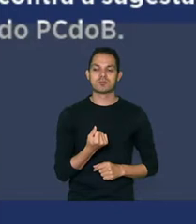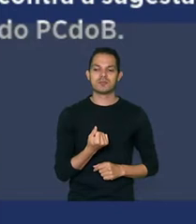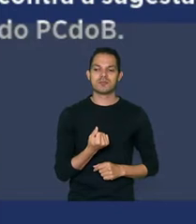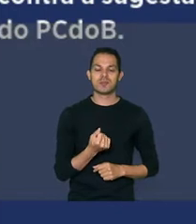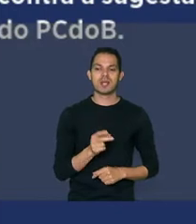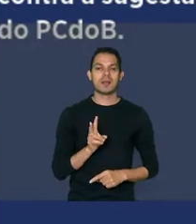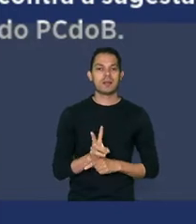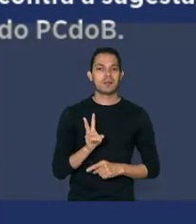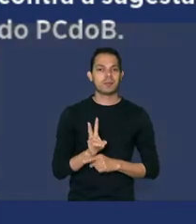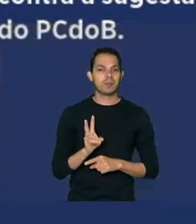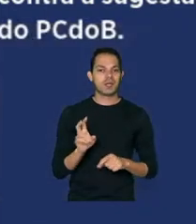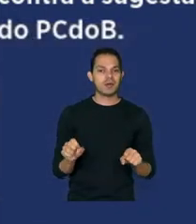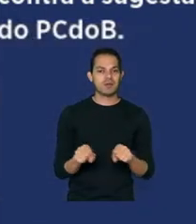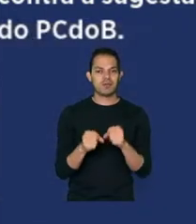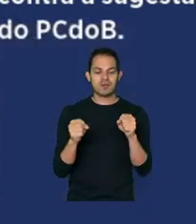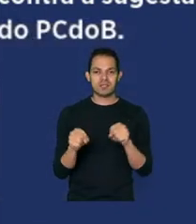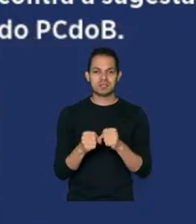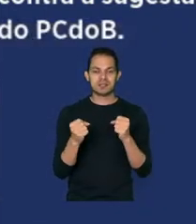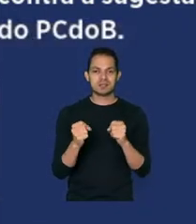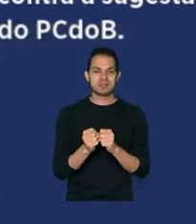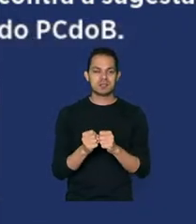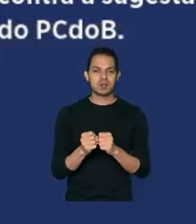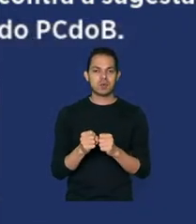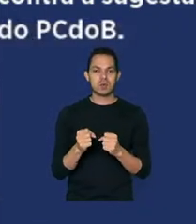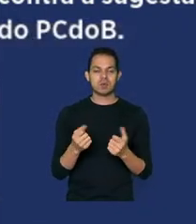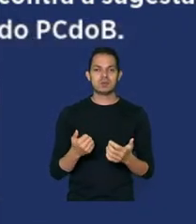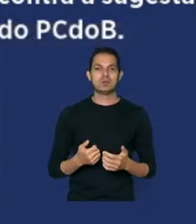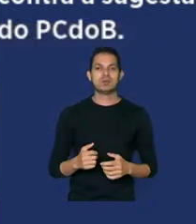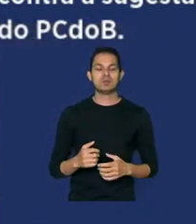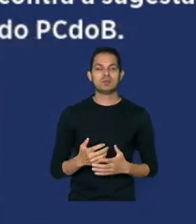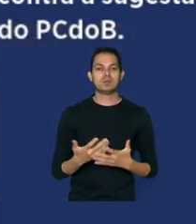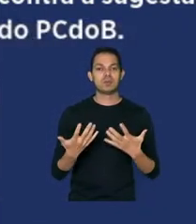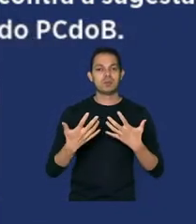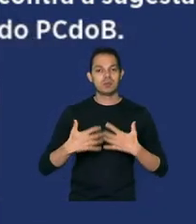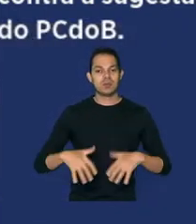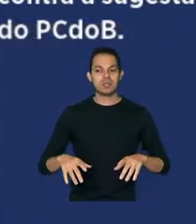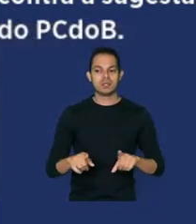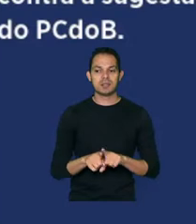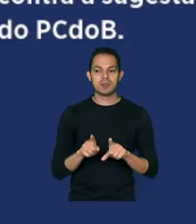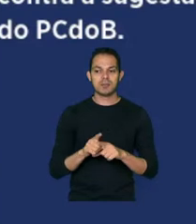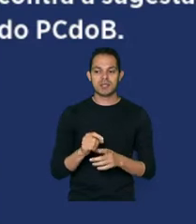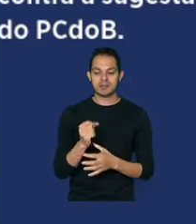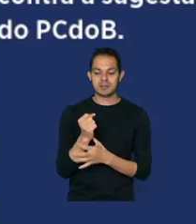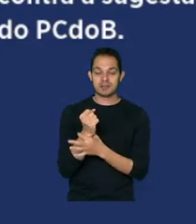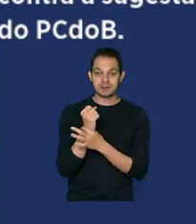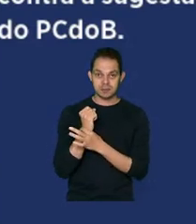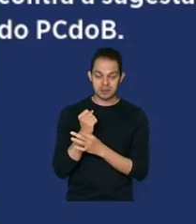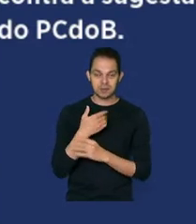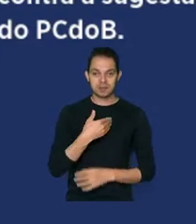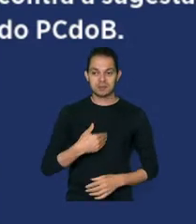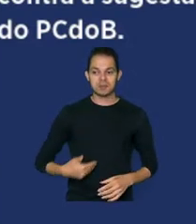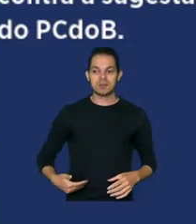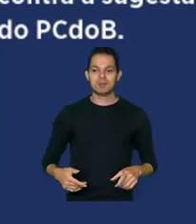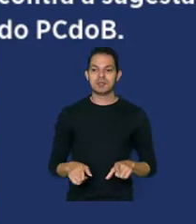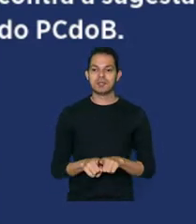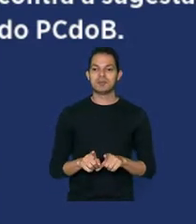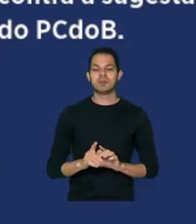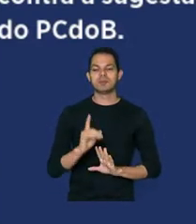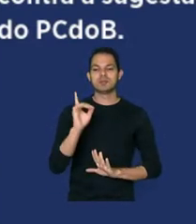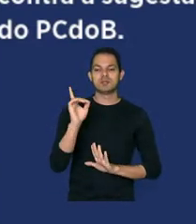É SAÚDE, AO ESPORTE, A RECURSOS PARA QUEBRA DE PREVENÇÃO DE DESASTRES